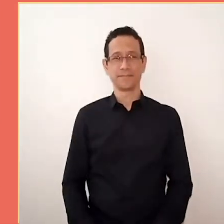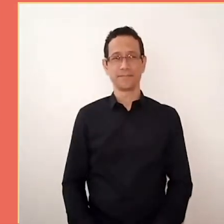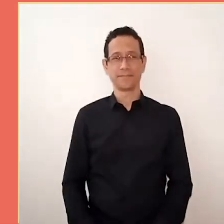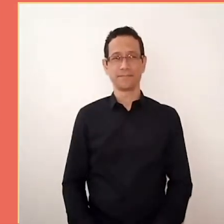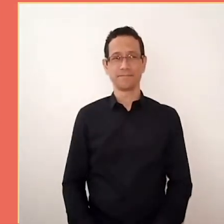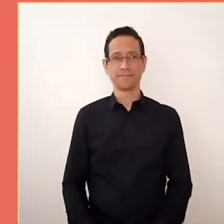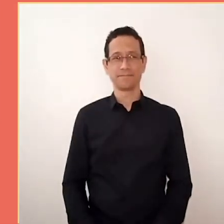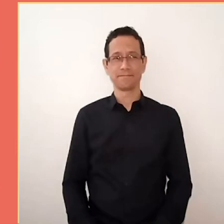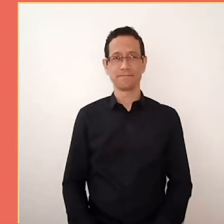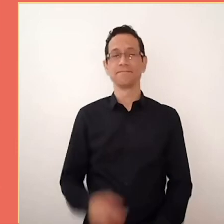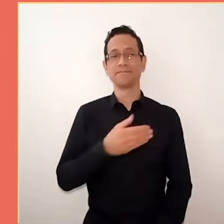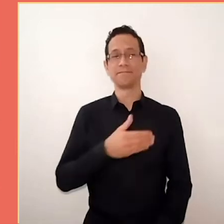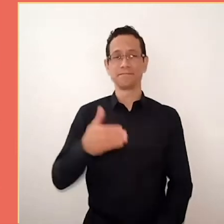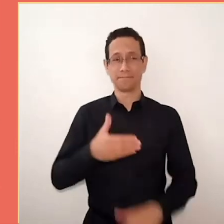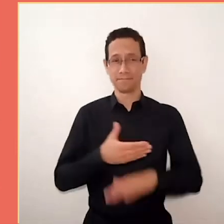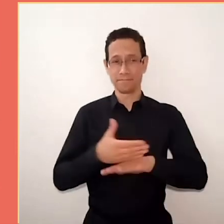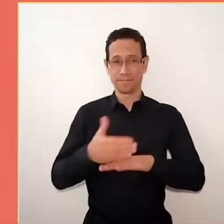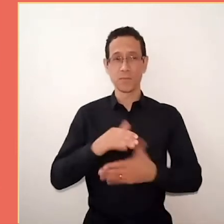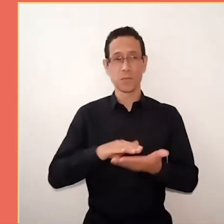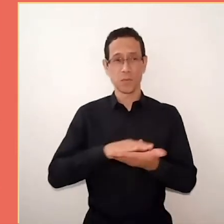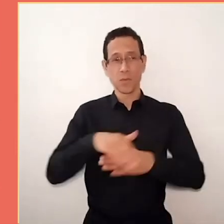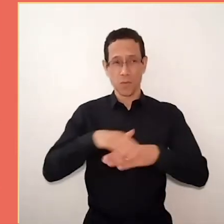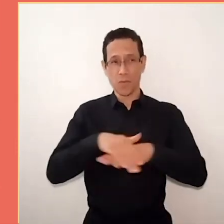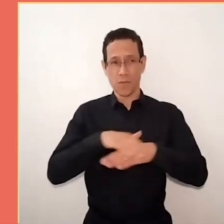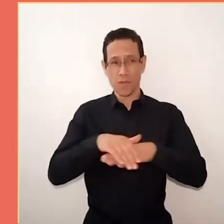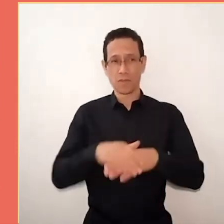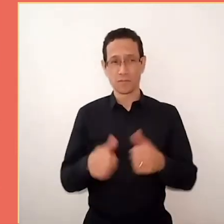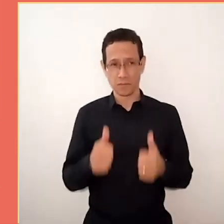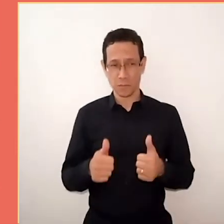Vou iniciar a conversa partindo de…